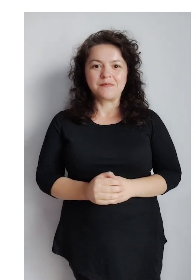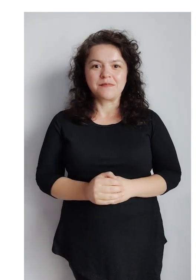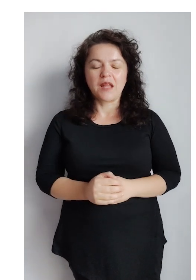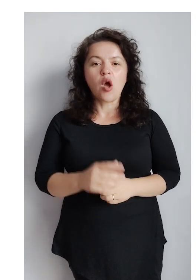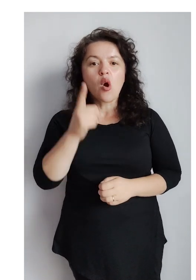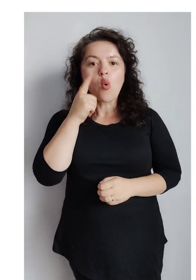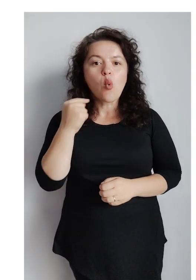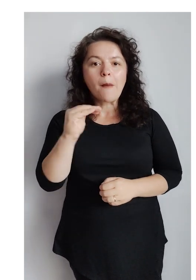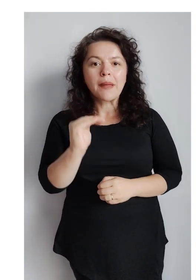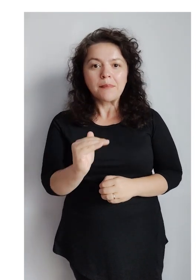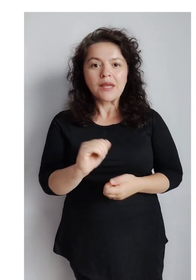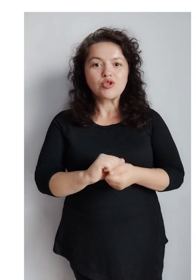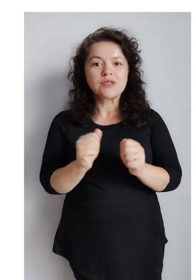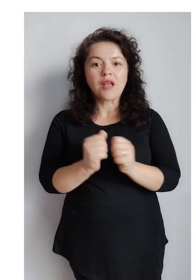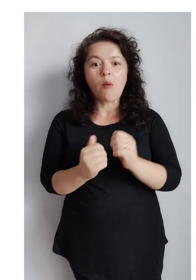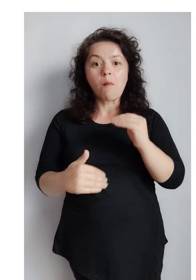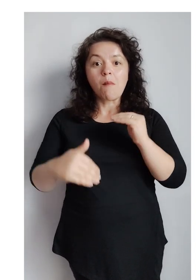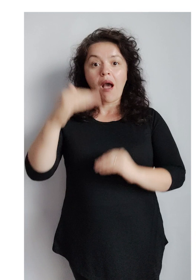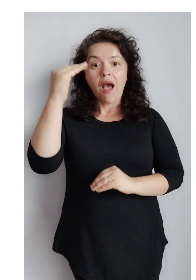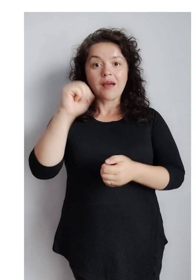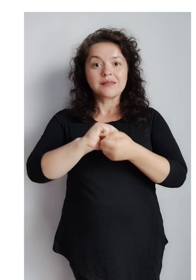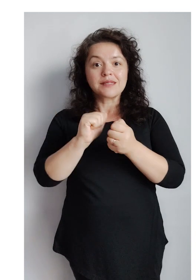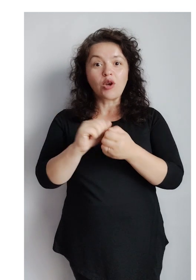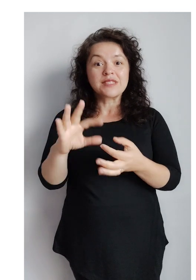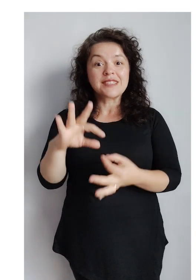Oameni foarte mici sau foarte mari sau înalți